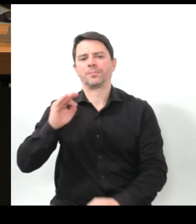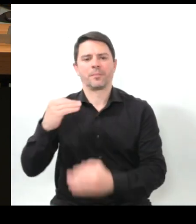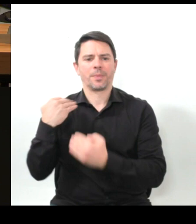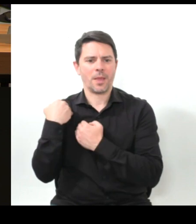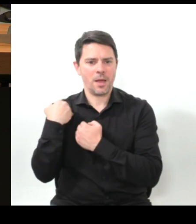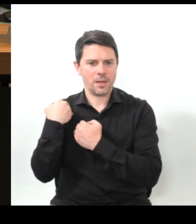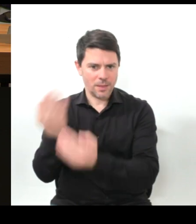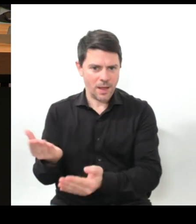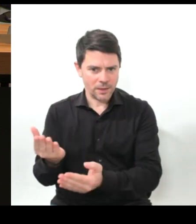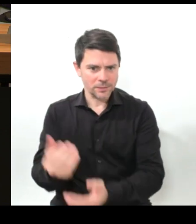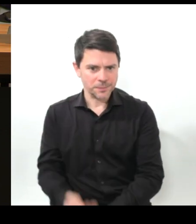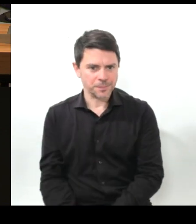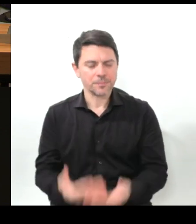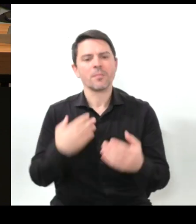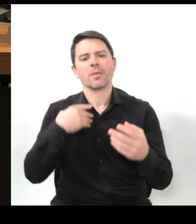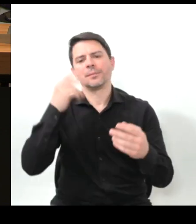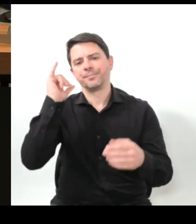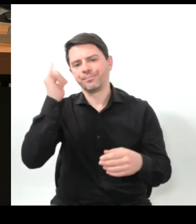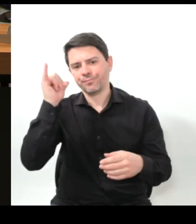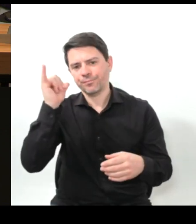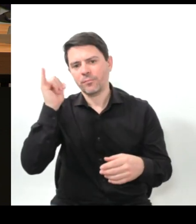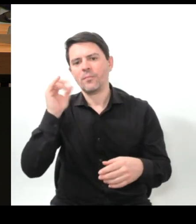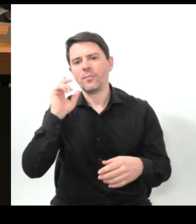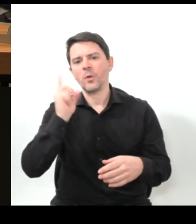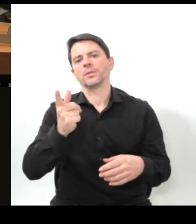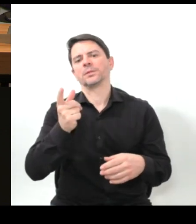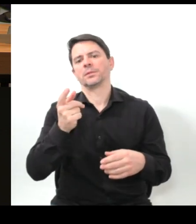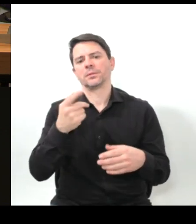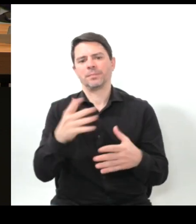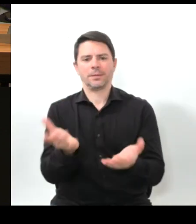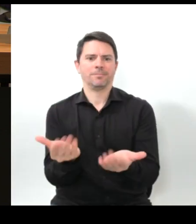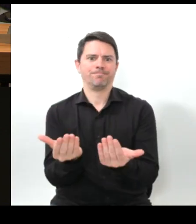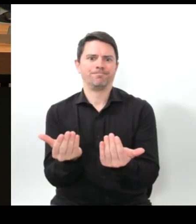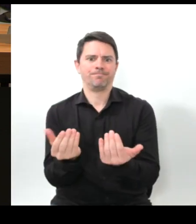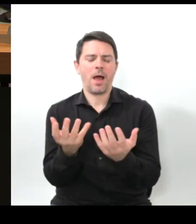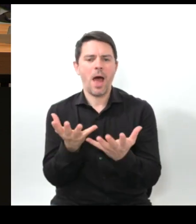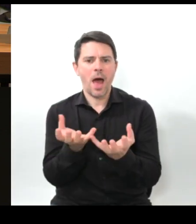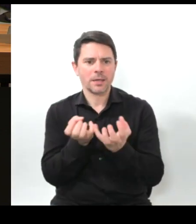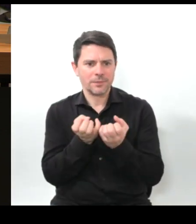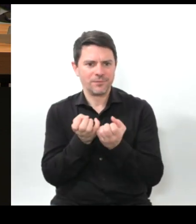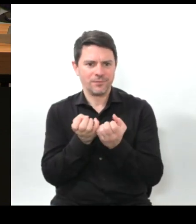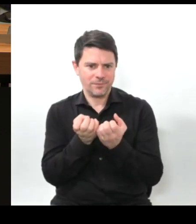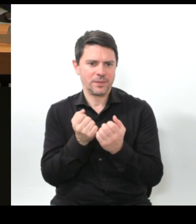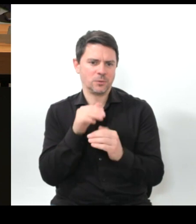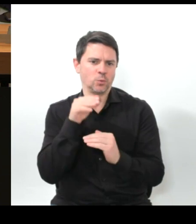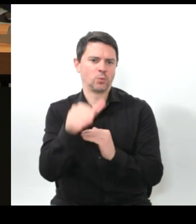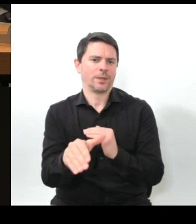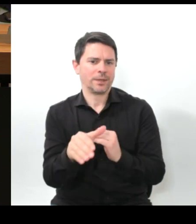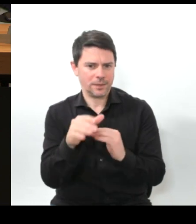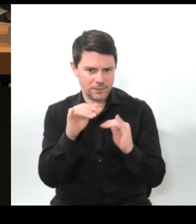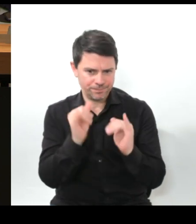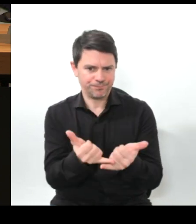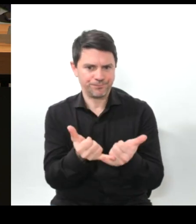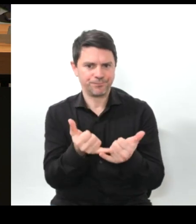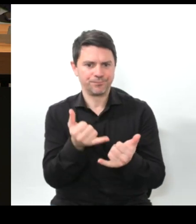Arbeitsplätze vorfinden, die sie abschrecken davon, in den Beruf einzusteigen. Ich glaube, das ist eins der größten Probleme, vor